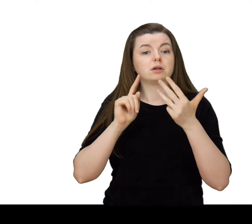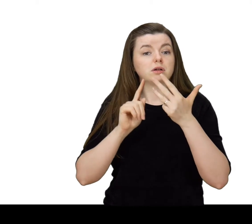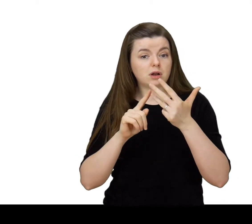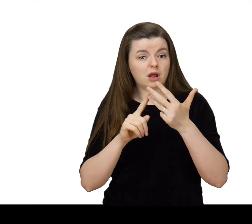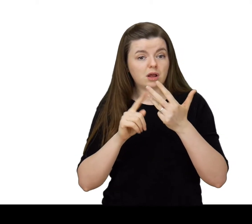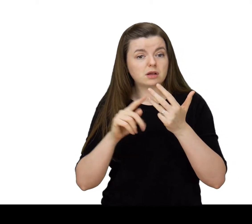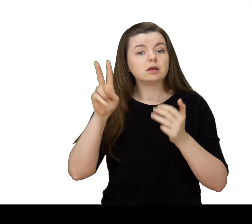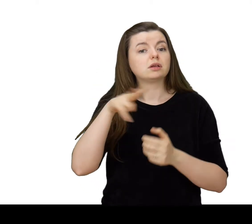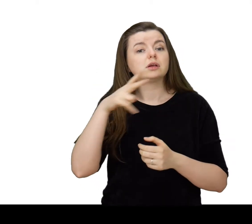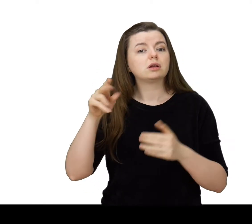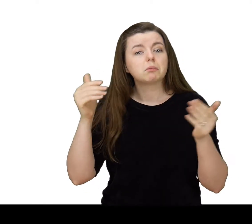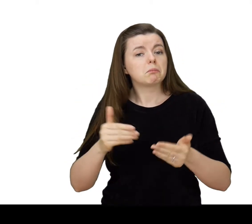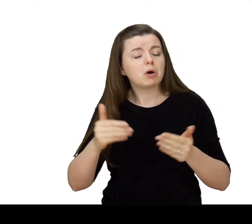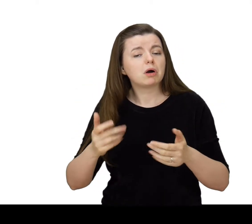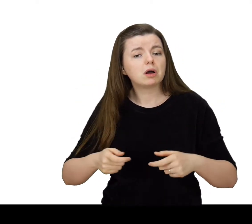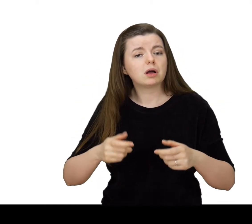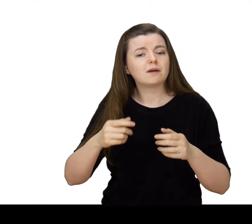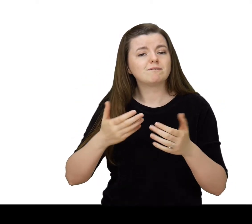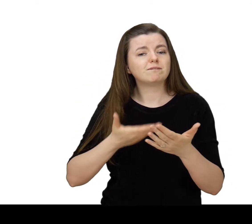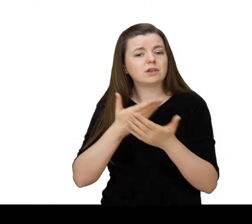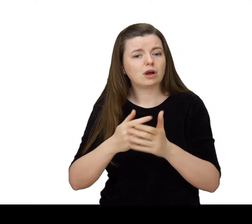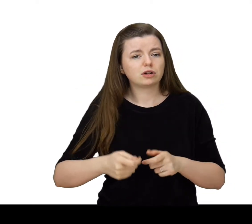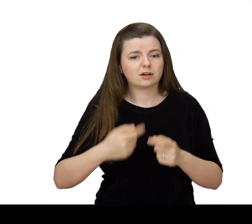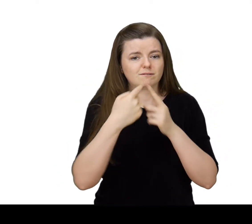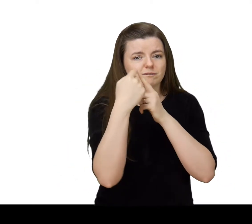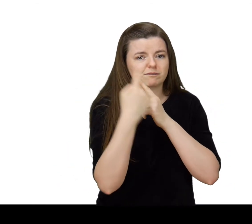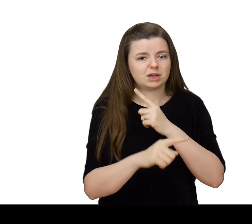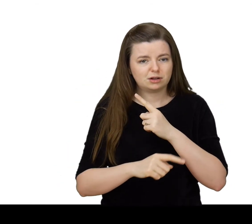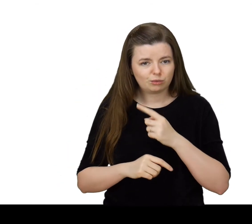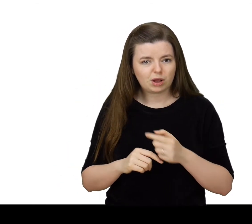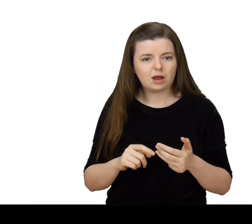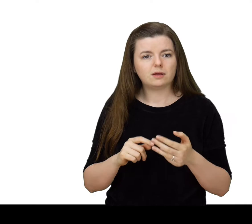Kiedy można złożyć wniosek,